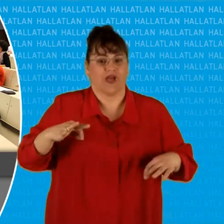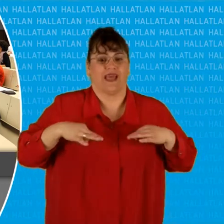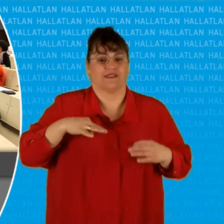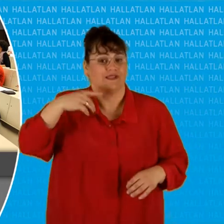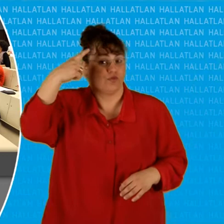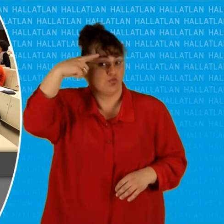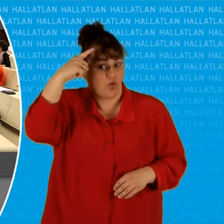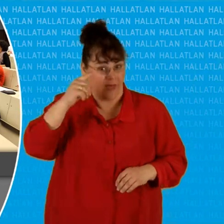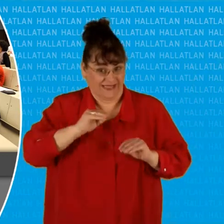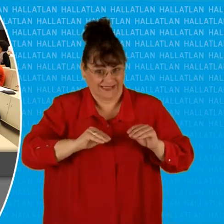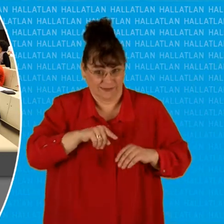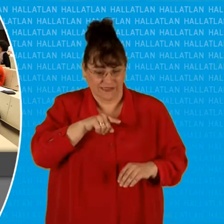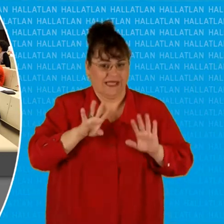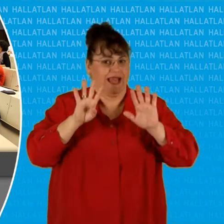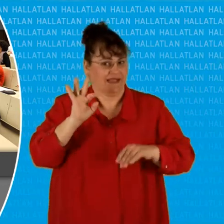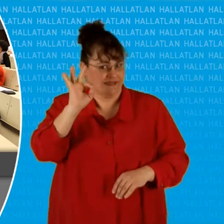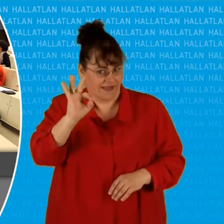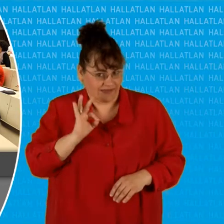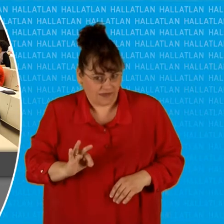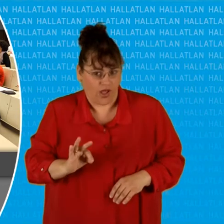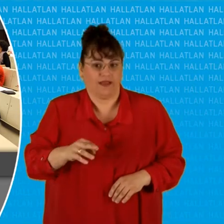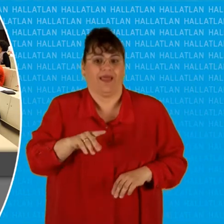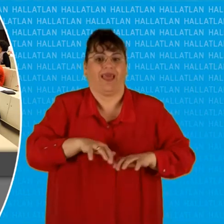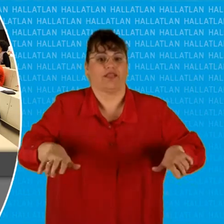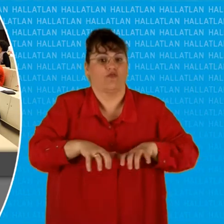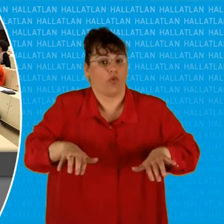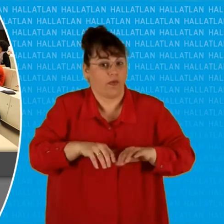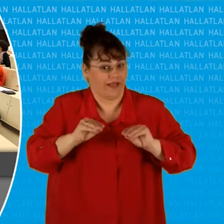Orvos és egészségtudományi képzésre 9 százalék,